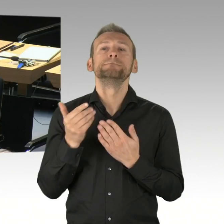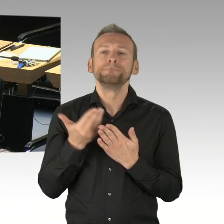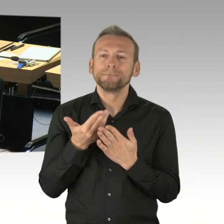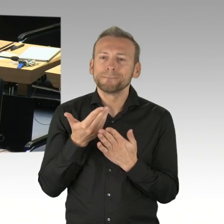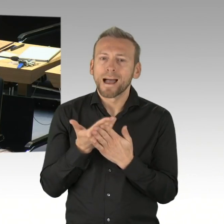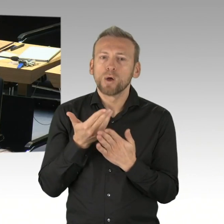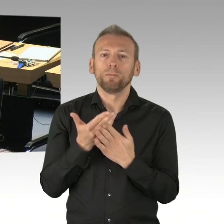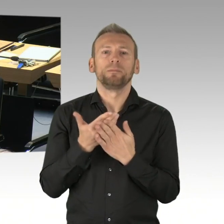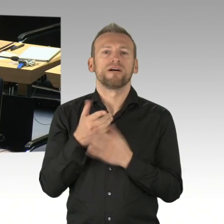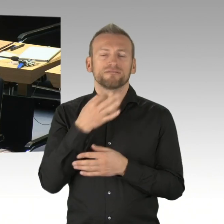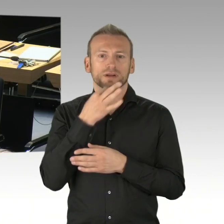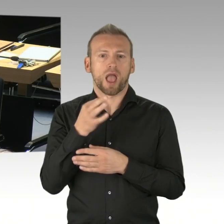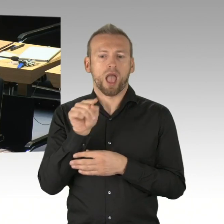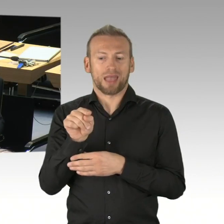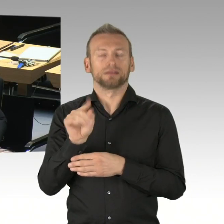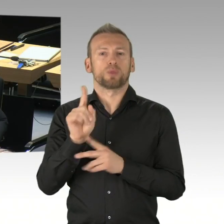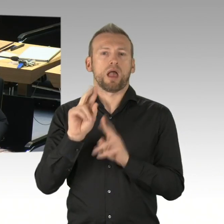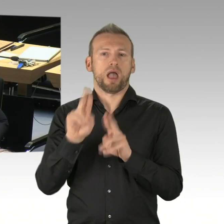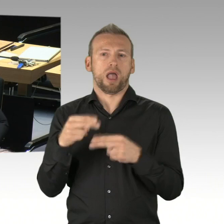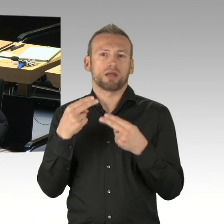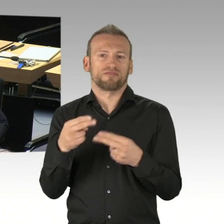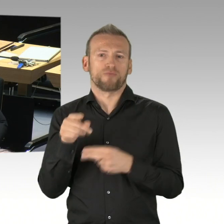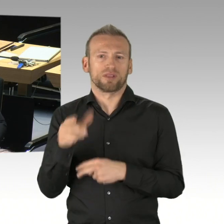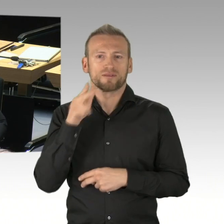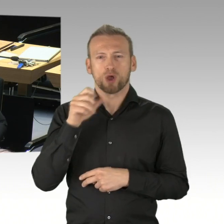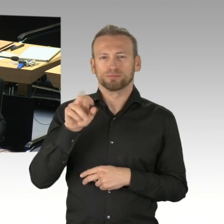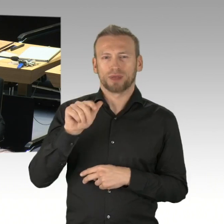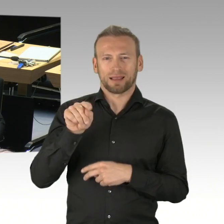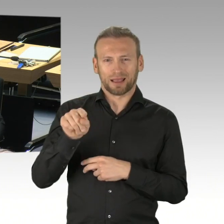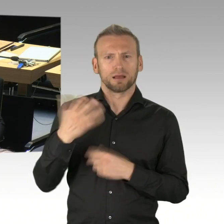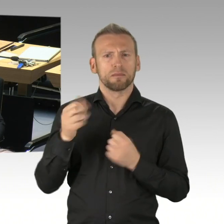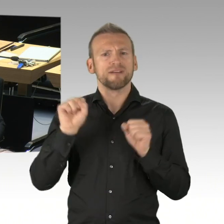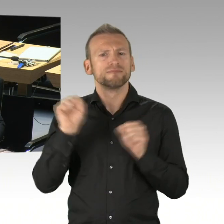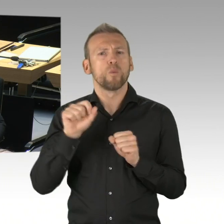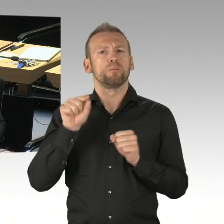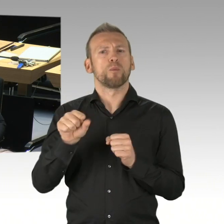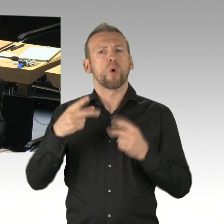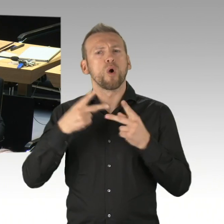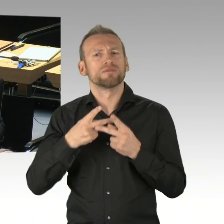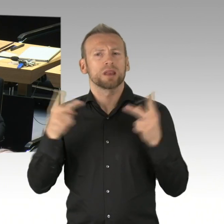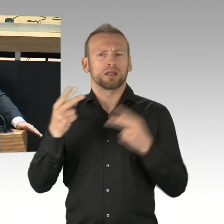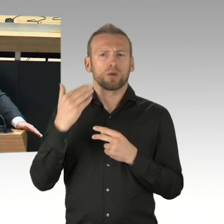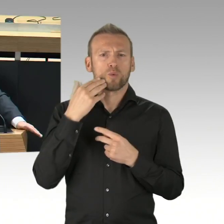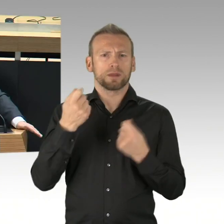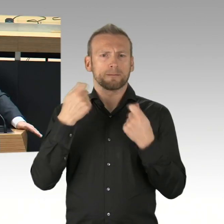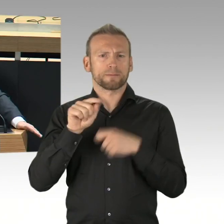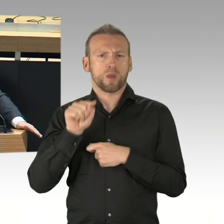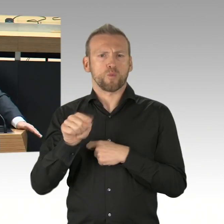Der Artikel 72 Absatz 1 beschreibt glasklar, was hier gerade falsch läuft. Das Land hat keine Regelungskompetenz,